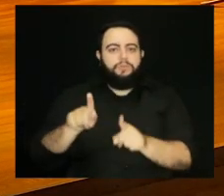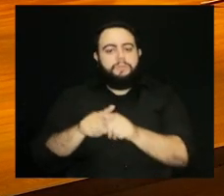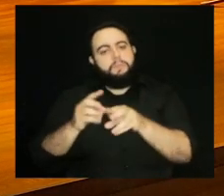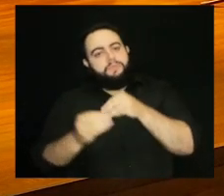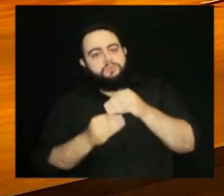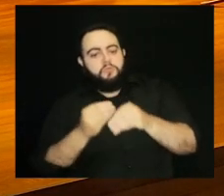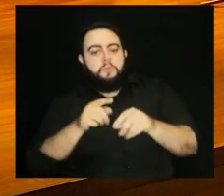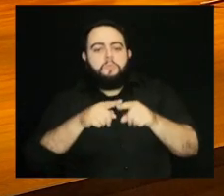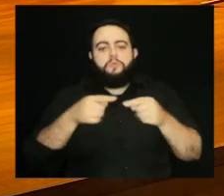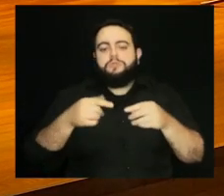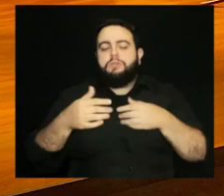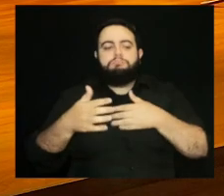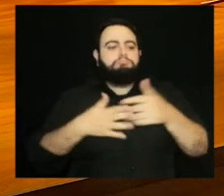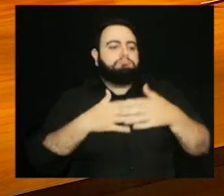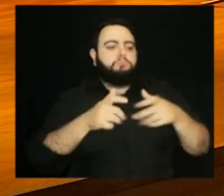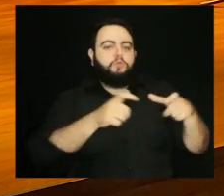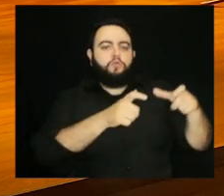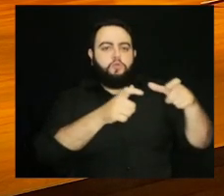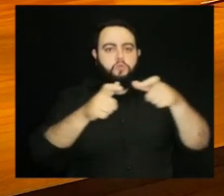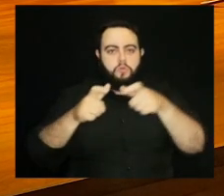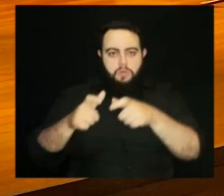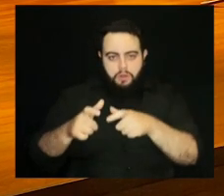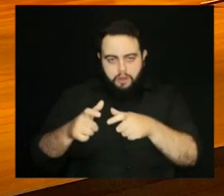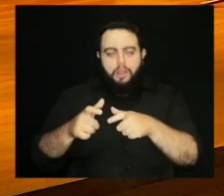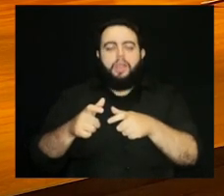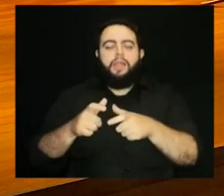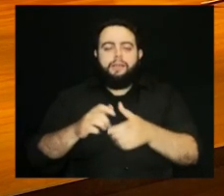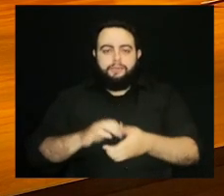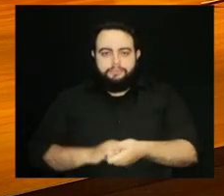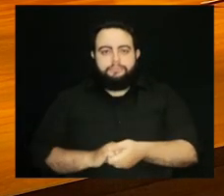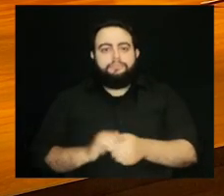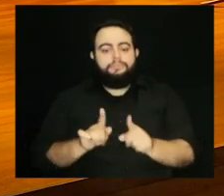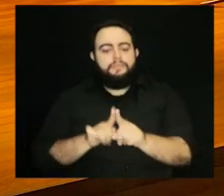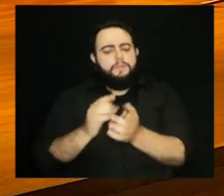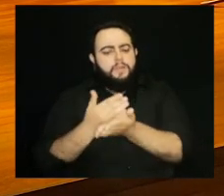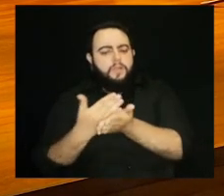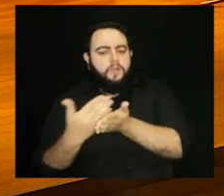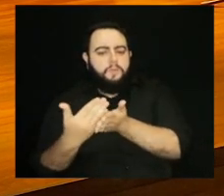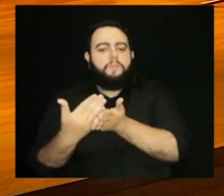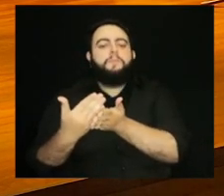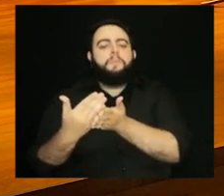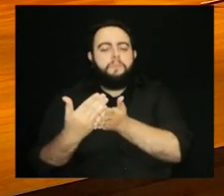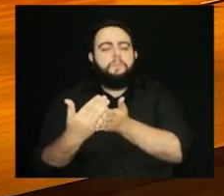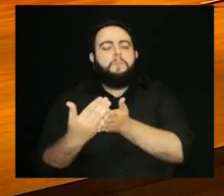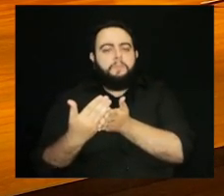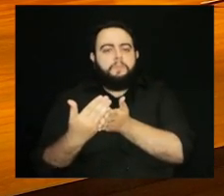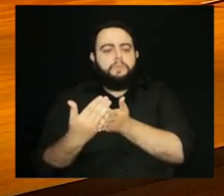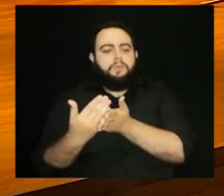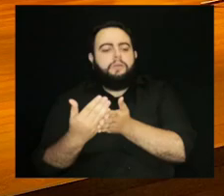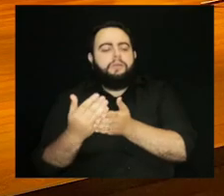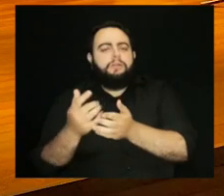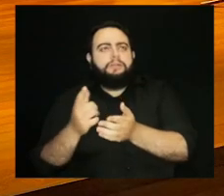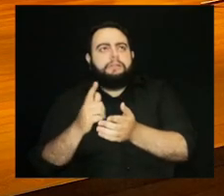de todos os lugares e fecundou a música de todos os lugares. Tem Polca na raiz do tango, tem Polca na